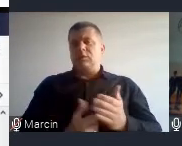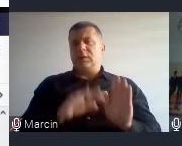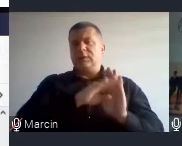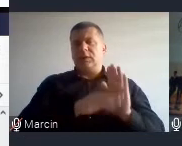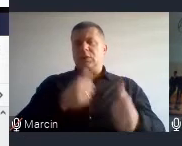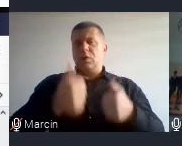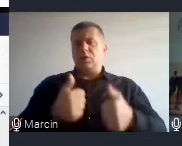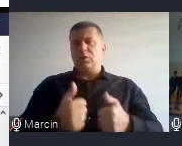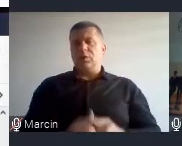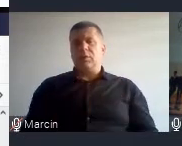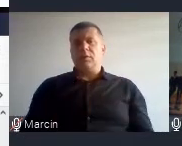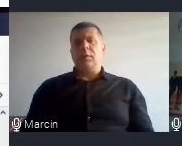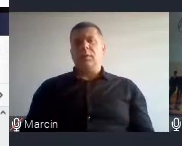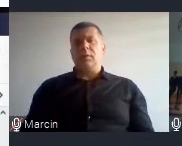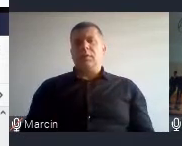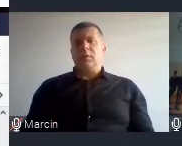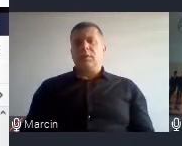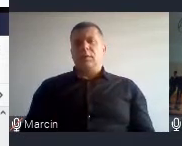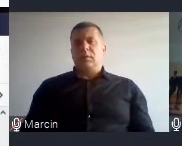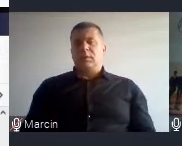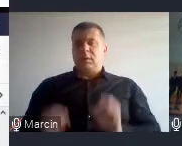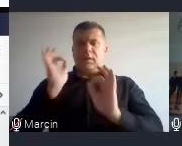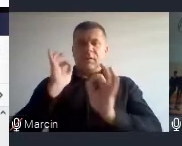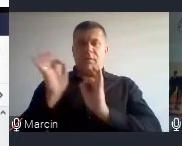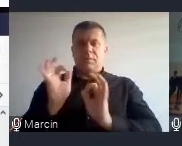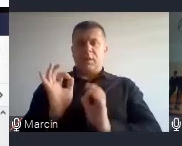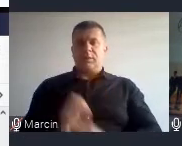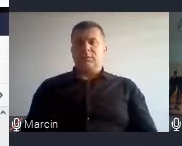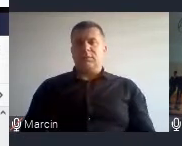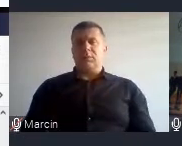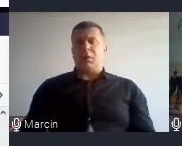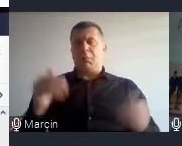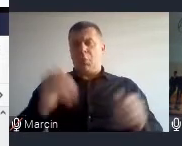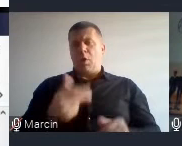chociażby informacje, że mogę nie stosować tych procedur,